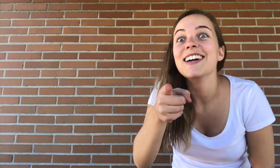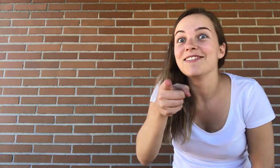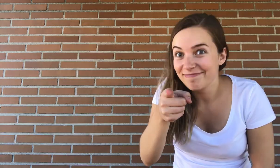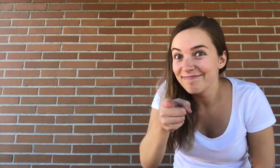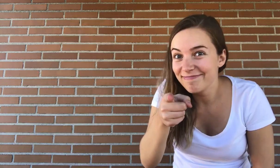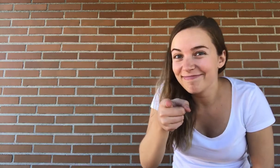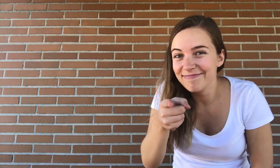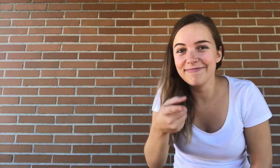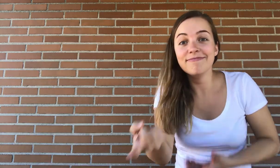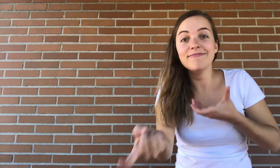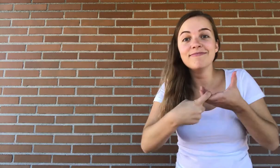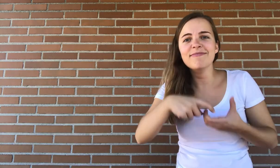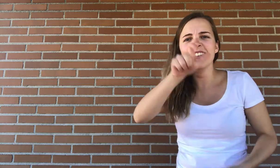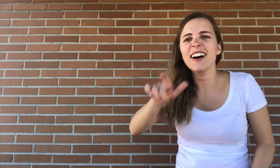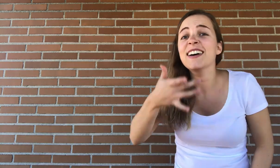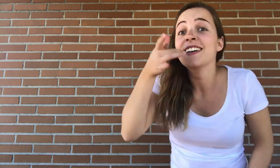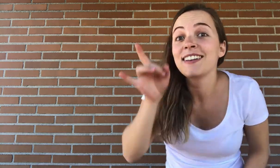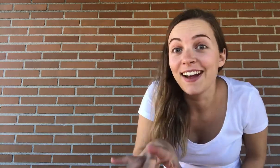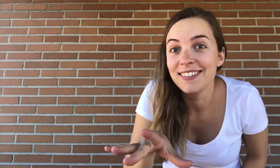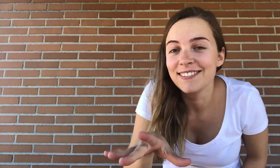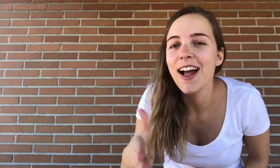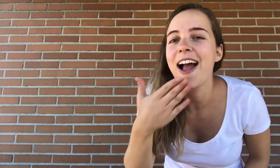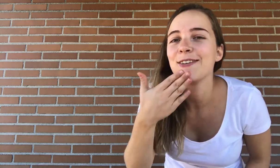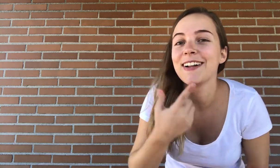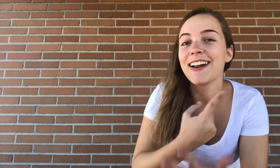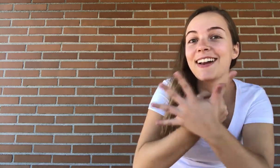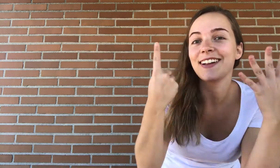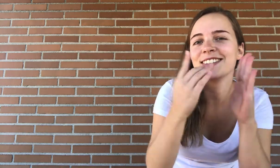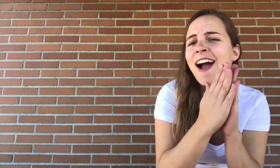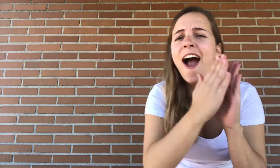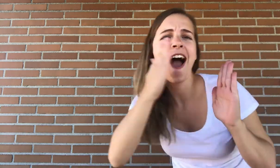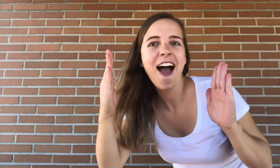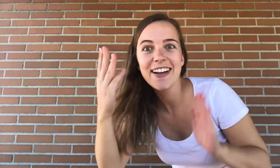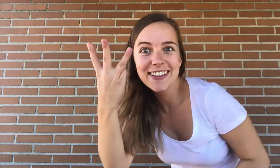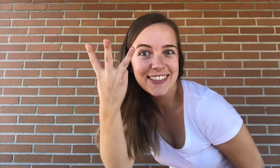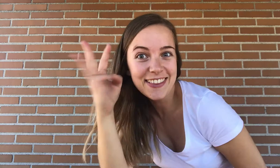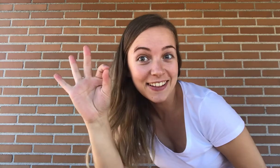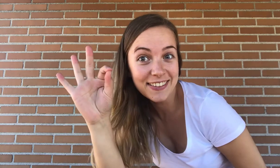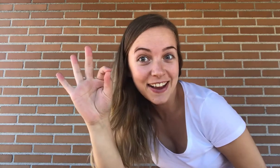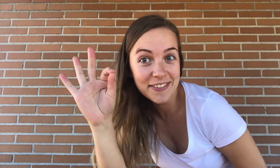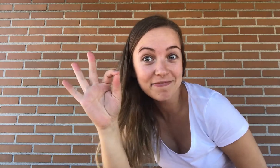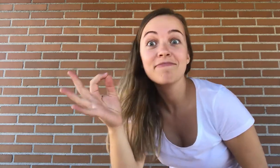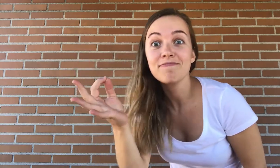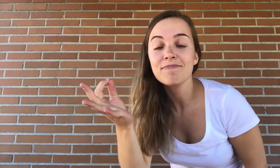Si es así, sabed que los requisitos para participar son: tener entre 16 a 30 años,